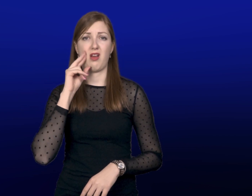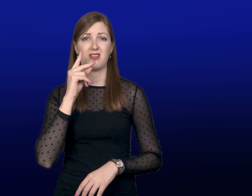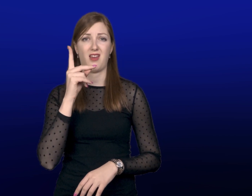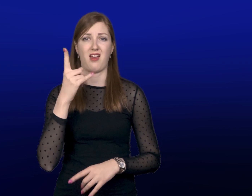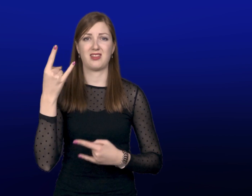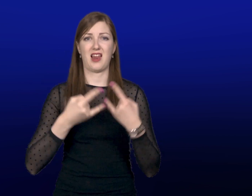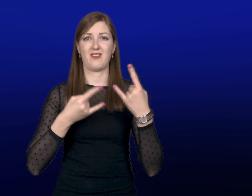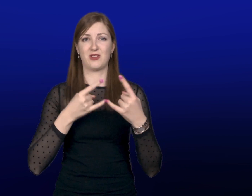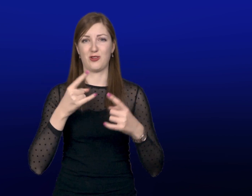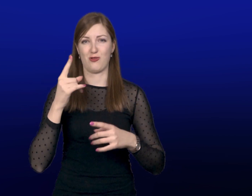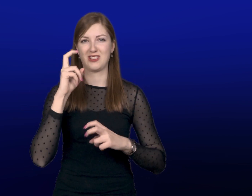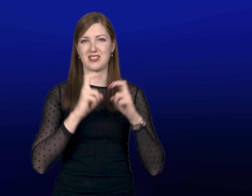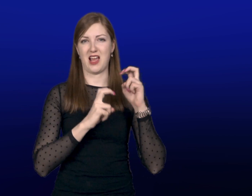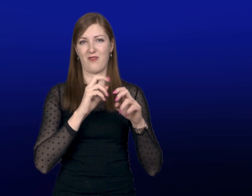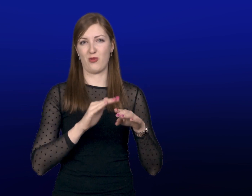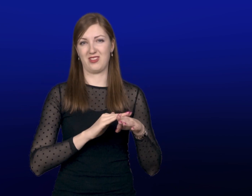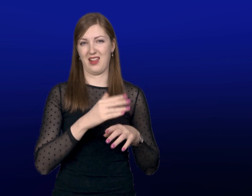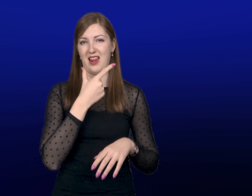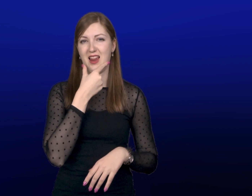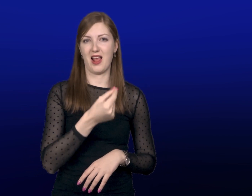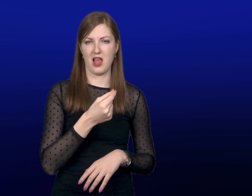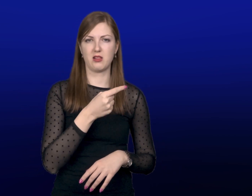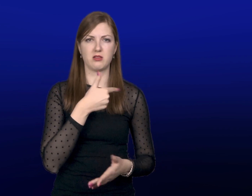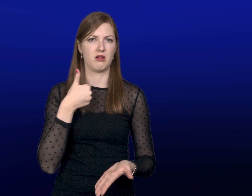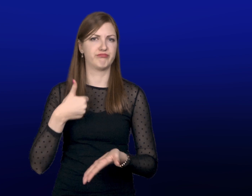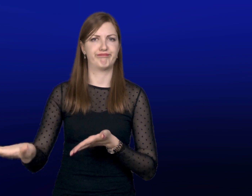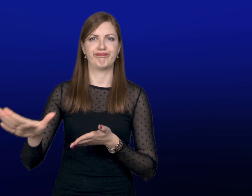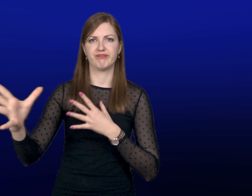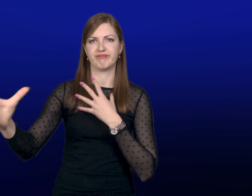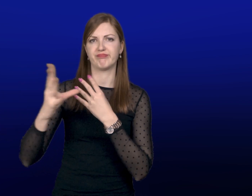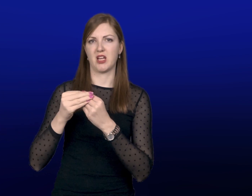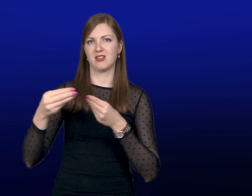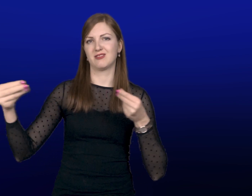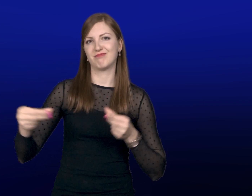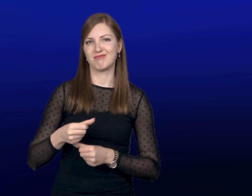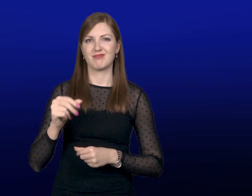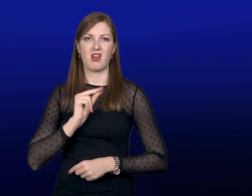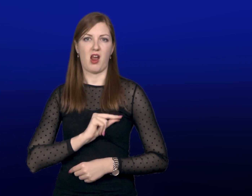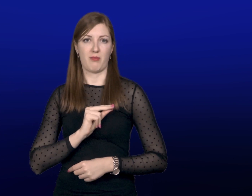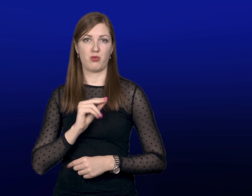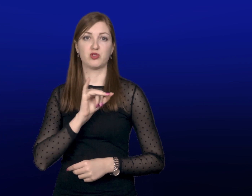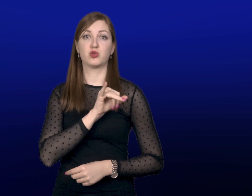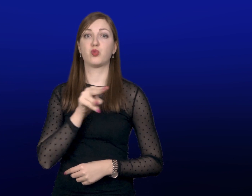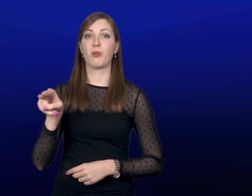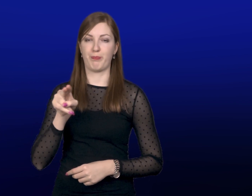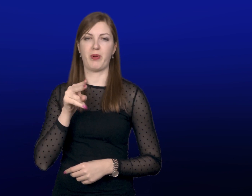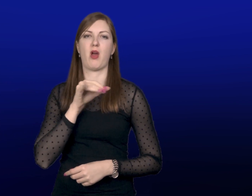когда телевизионный завод им. В.И. Ленина отказался от кооперации с УПП